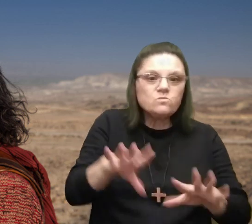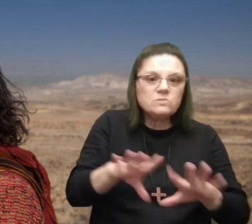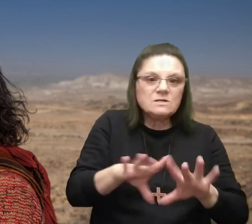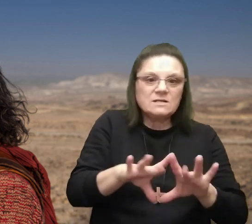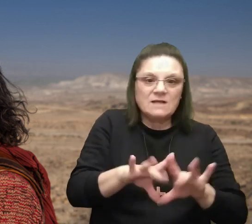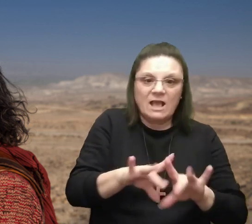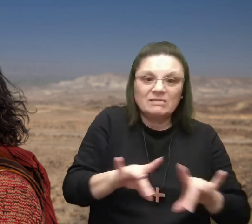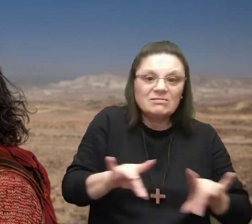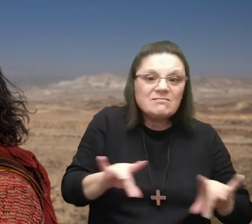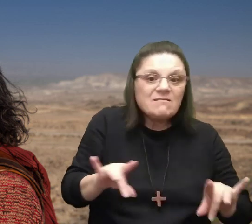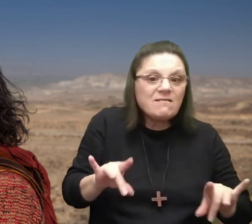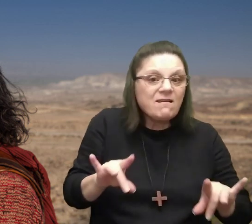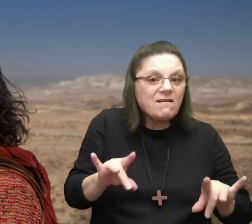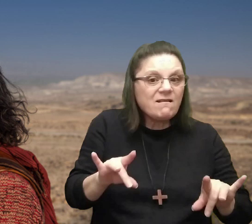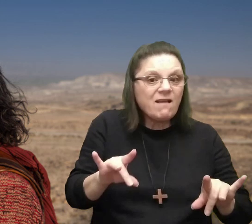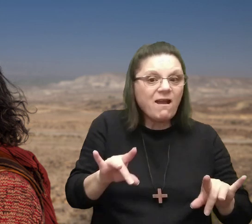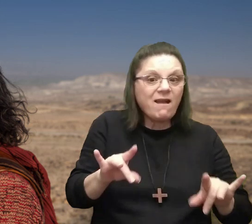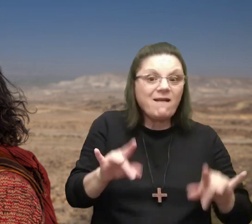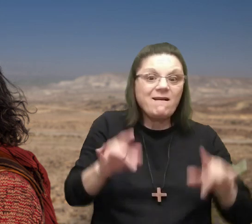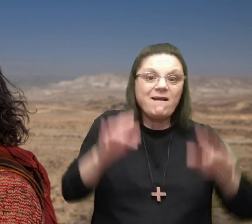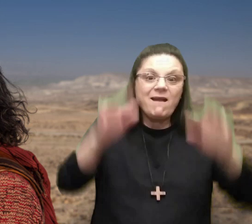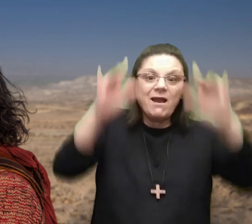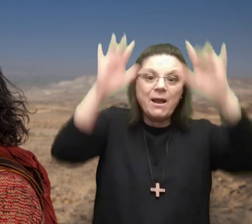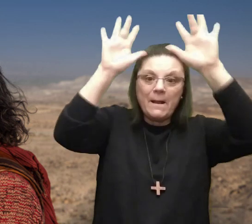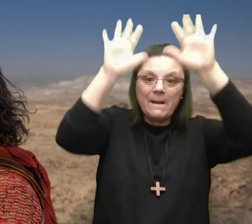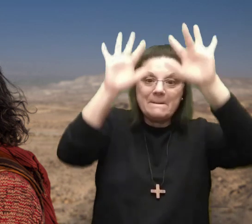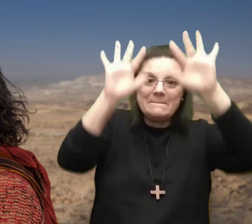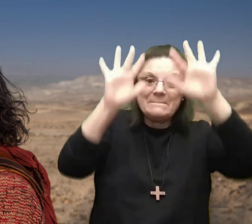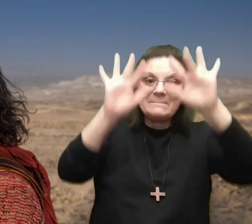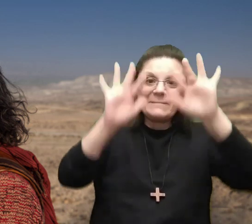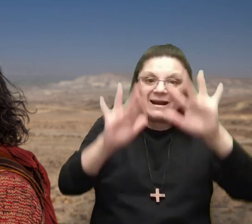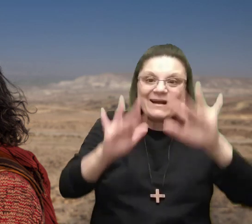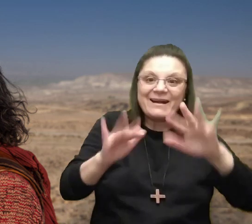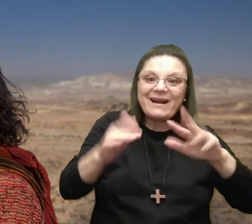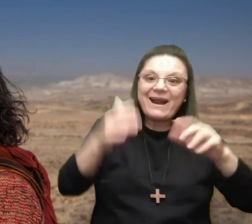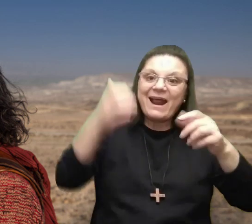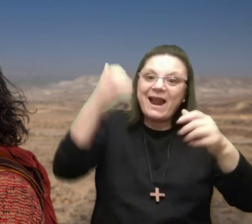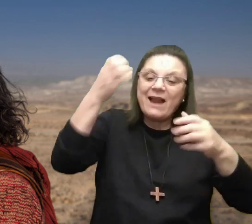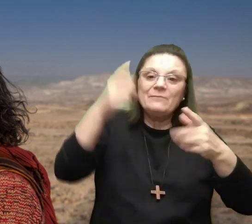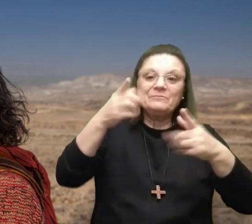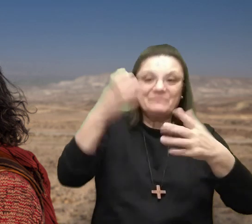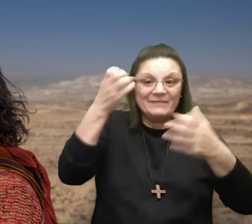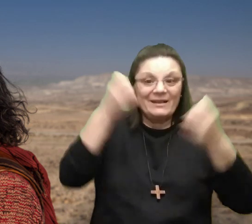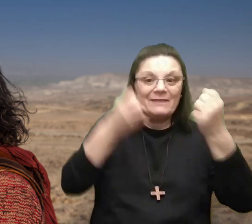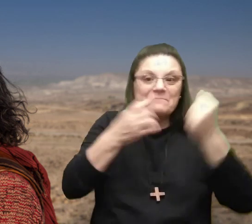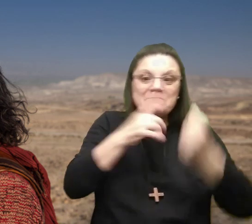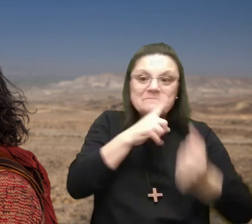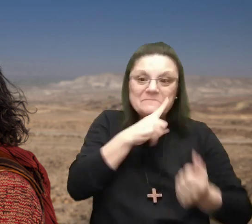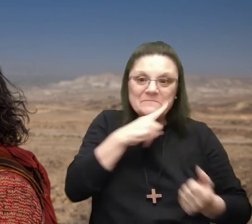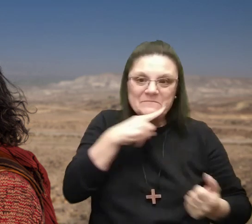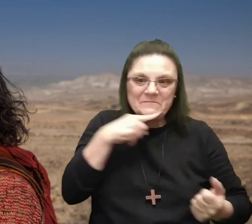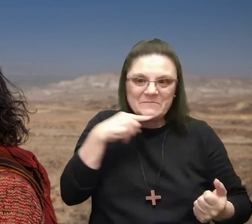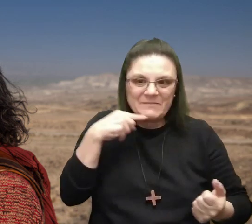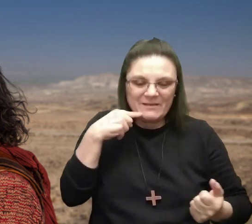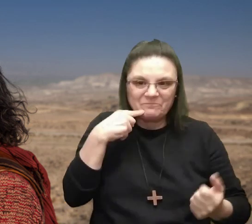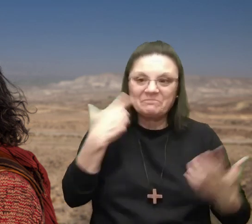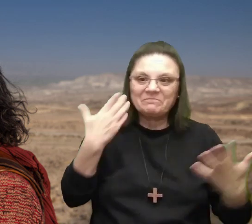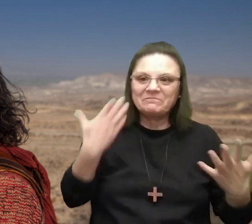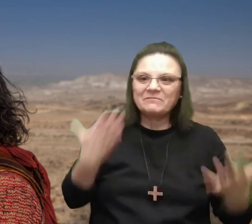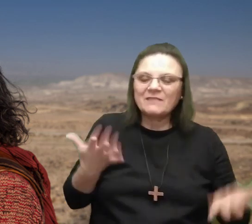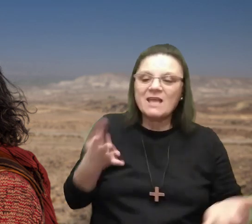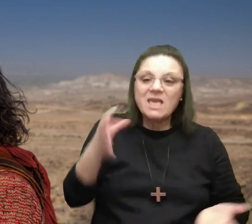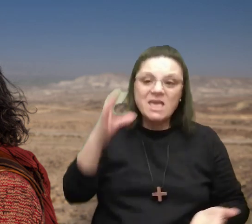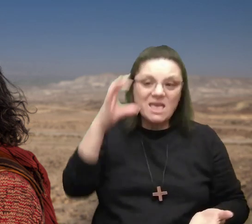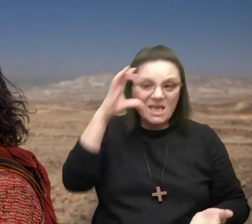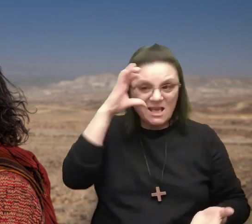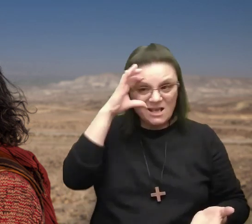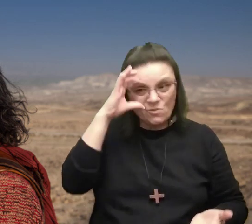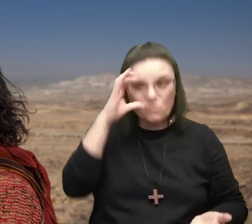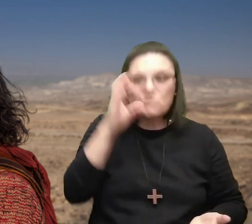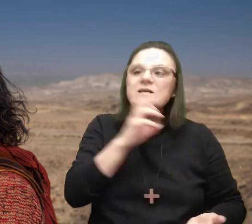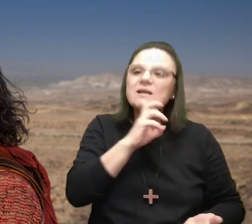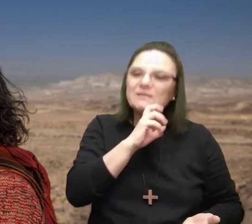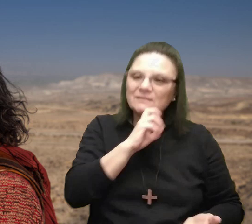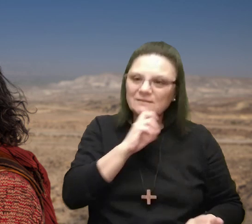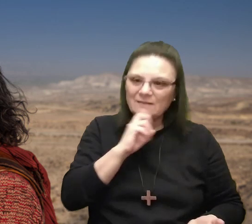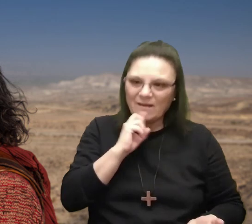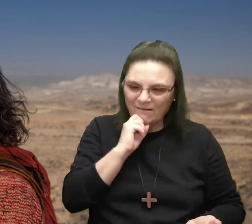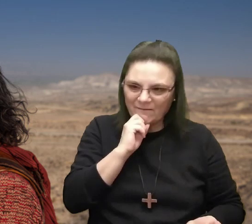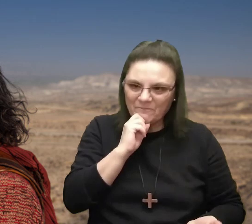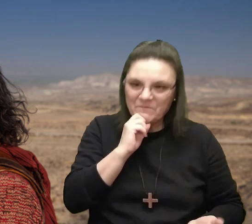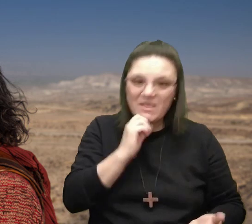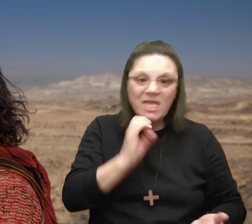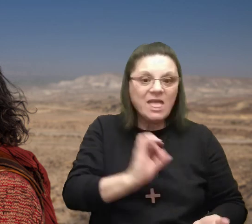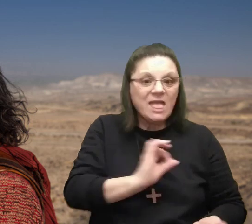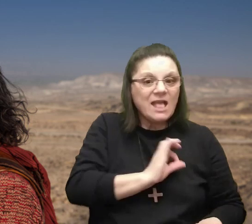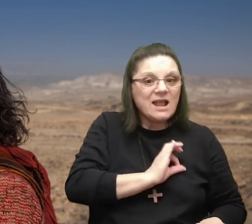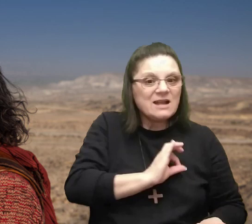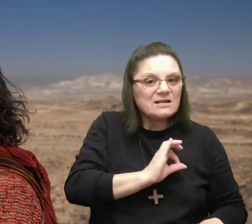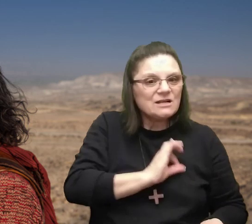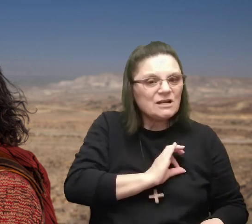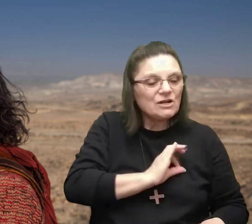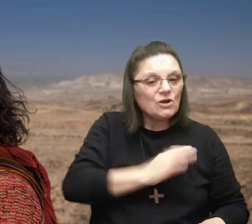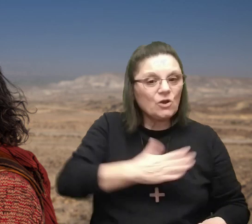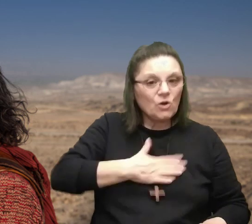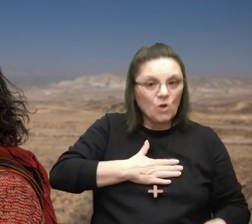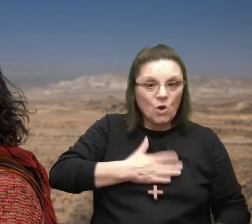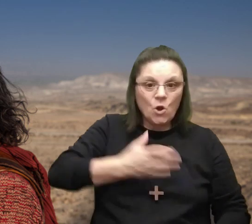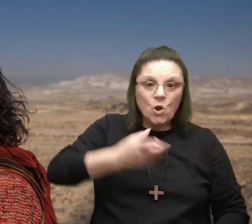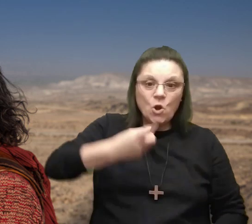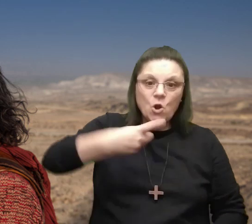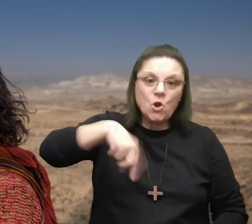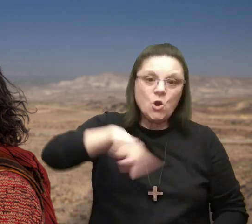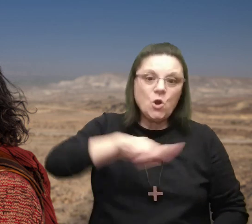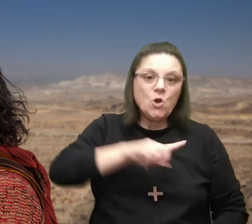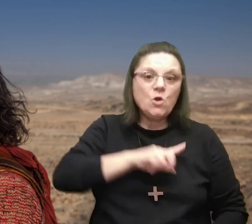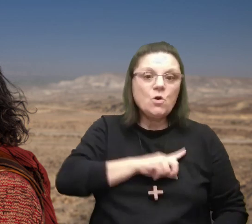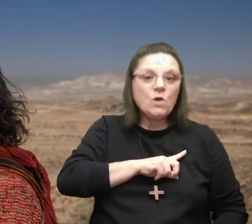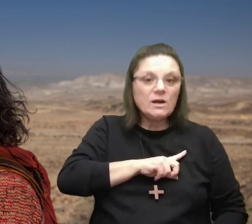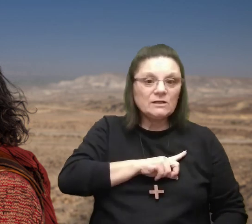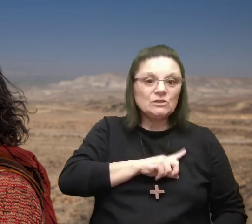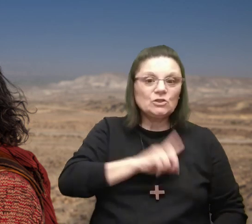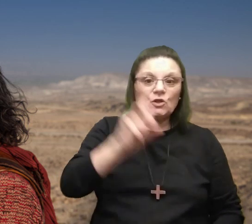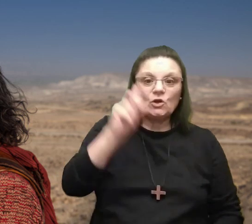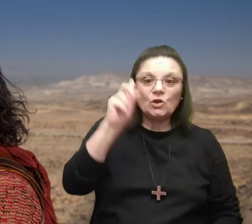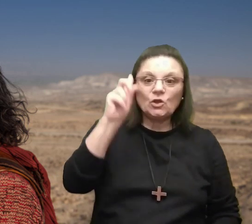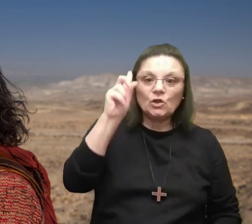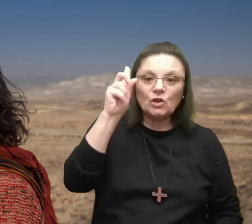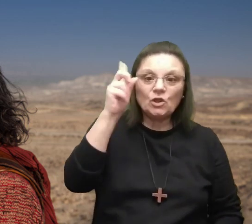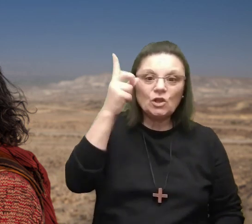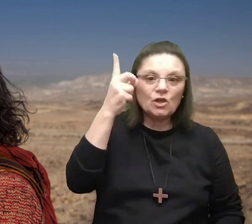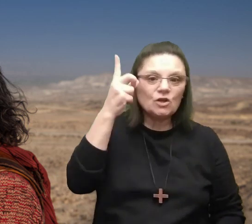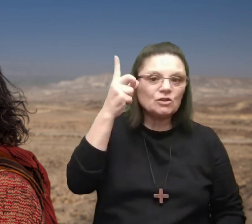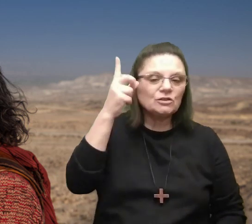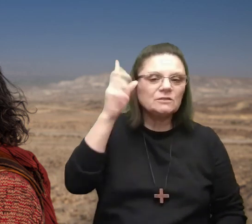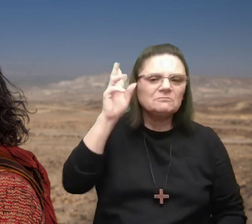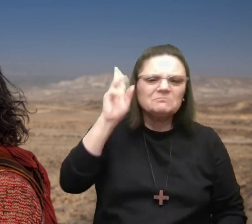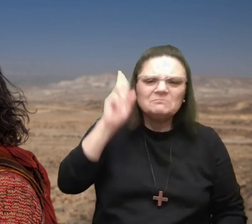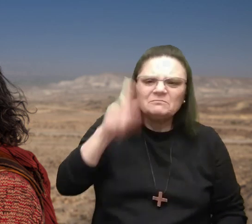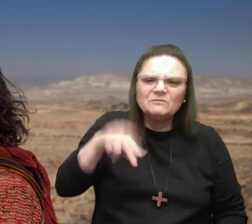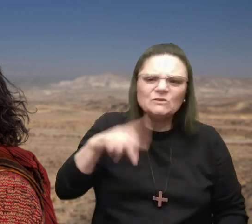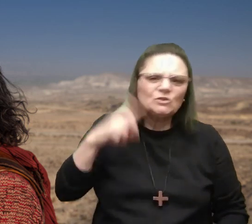«Es una tierra que mana leche y miel». Escucha, Israel: El Señor, nuestro Dios,